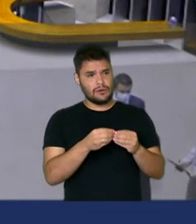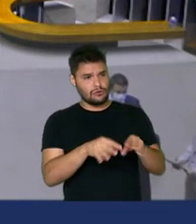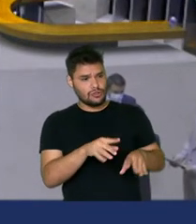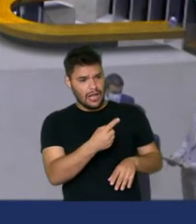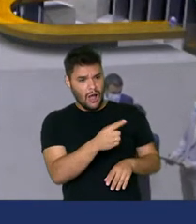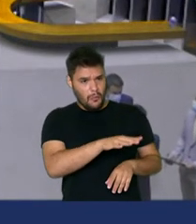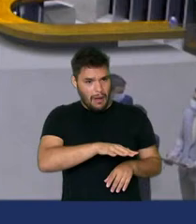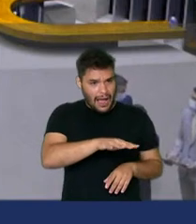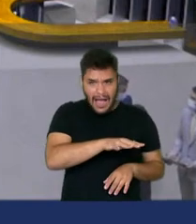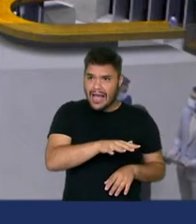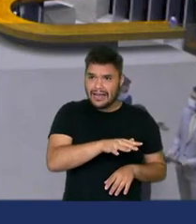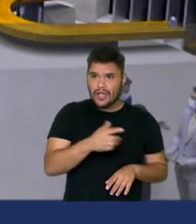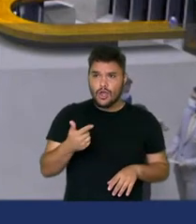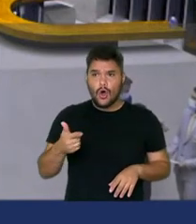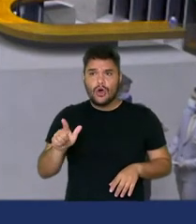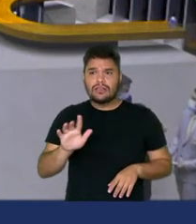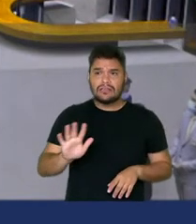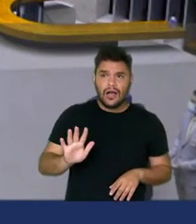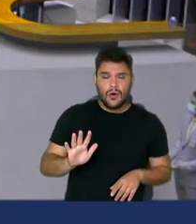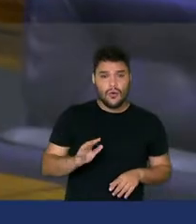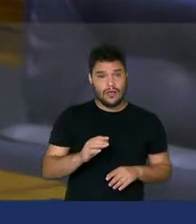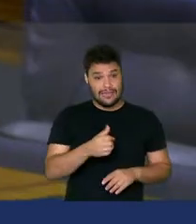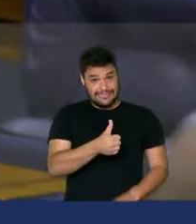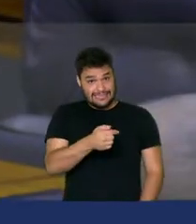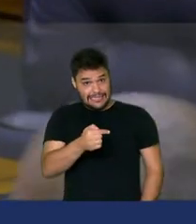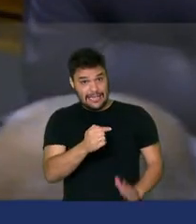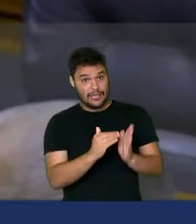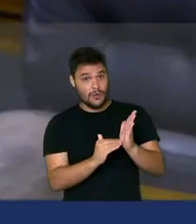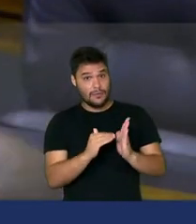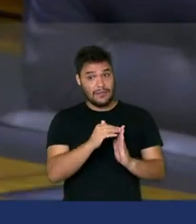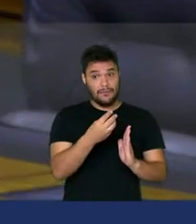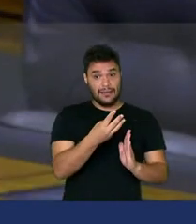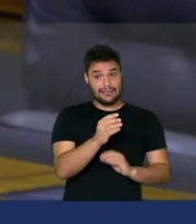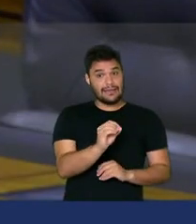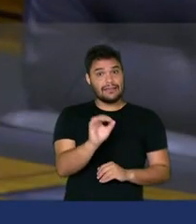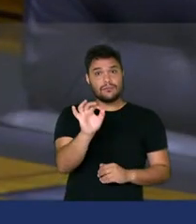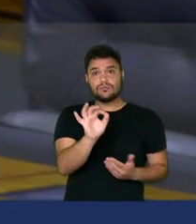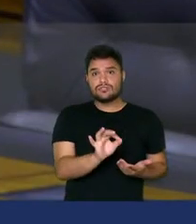NÃO É JUSTO QUE TENHAMOS QUE PENALIZAR UM SISTEMA DE DETRIMENTO DE OUTRO. NA VERDADE 17 PARA 30 PORCENTO